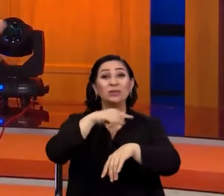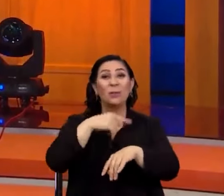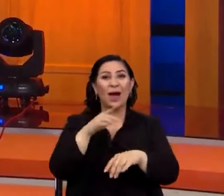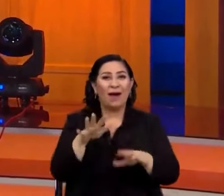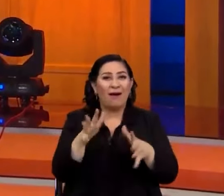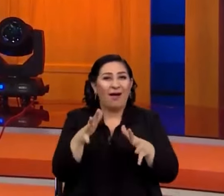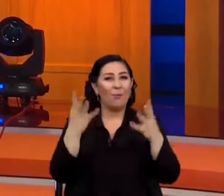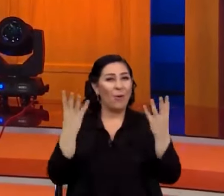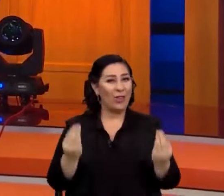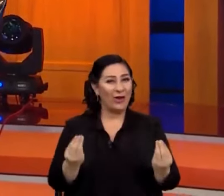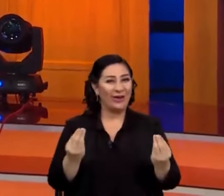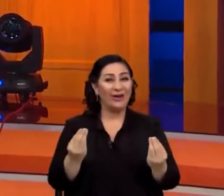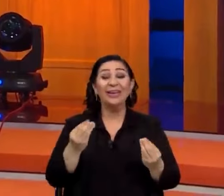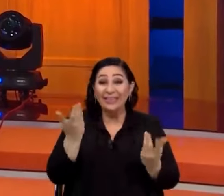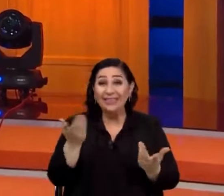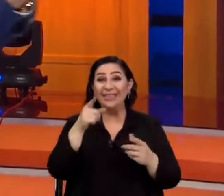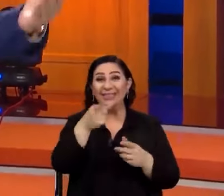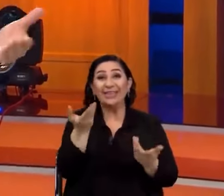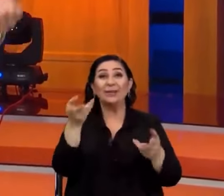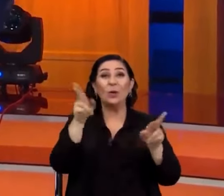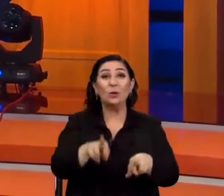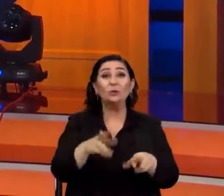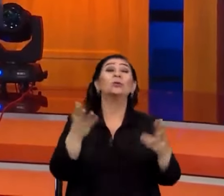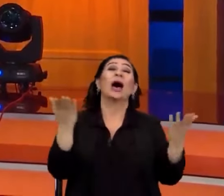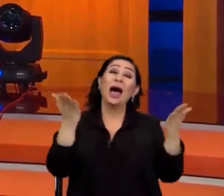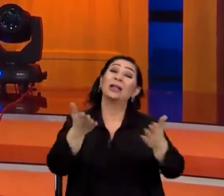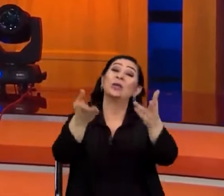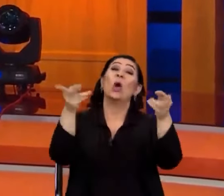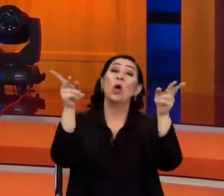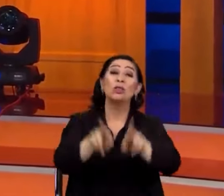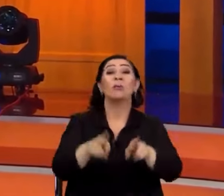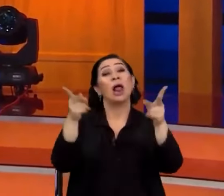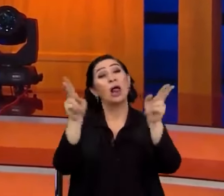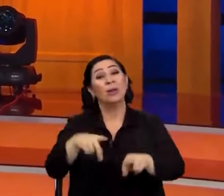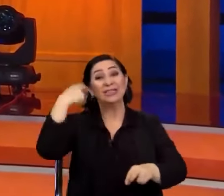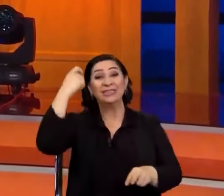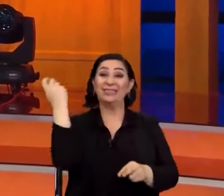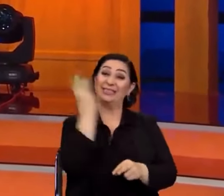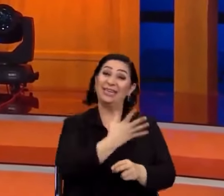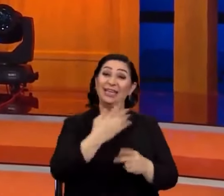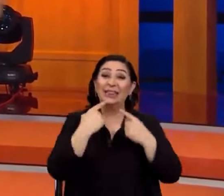karşılanıyor E siz zaten ölüyorsun Alın size ölmeli öldürmeli dizi deniyor bu